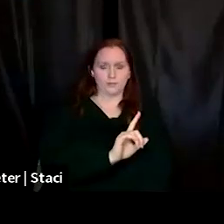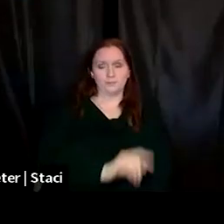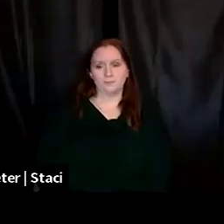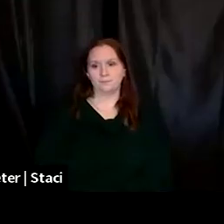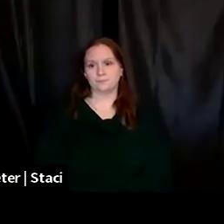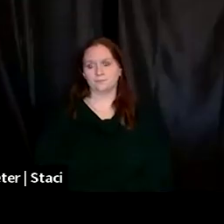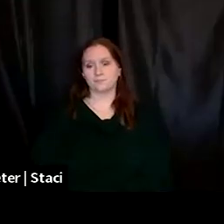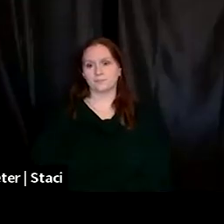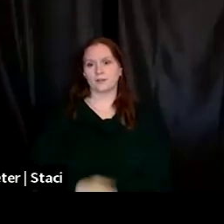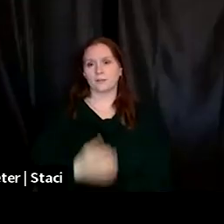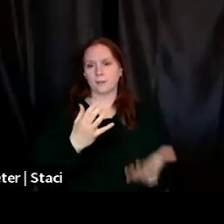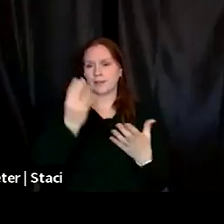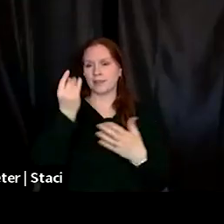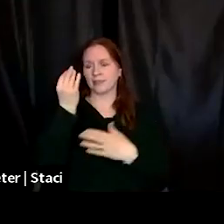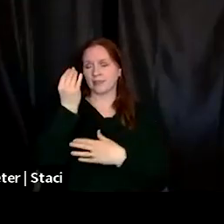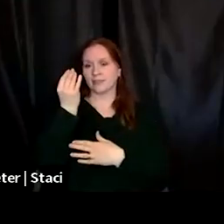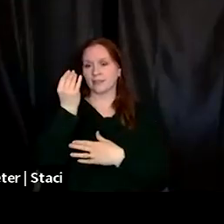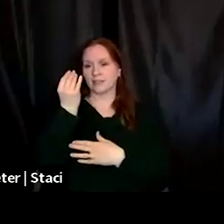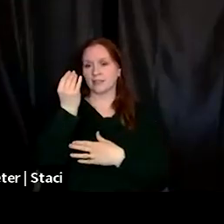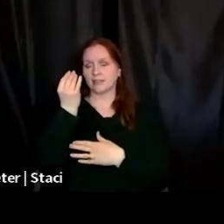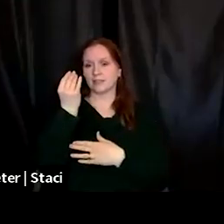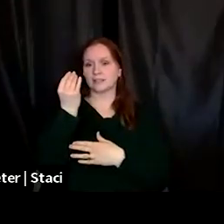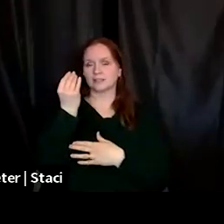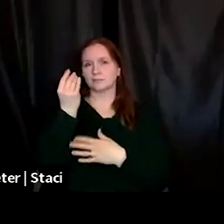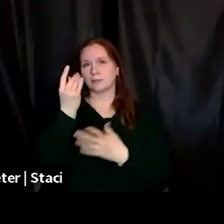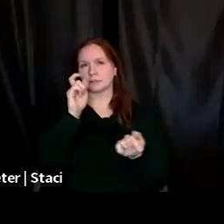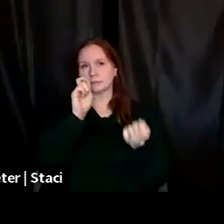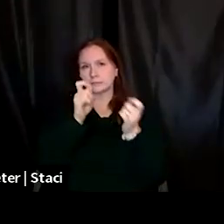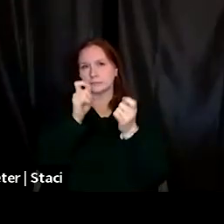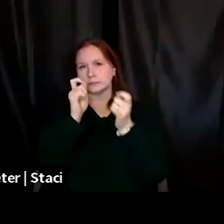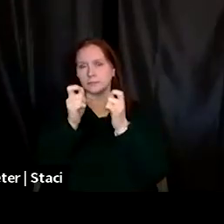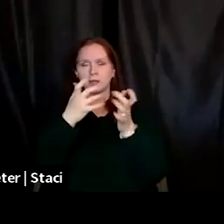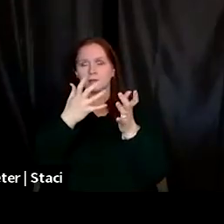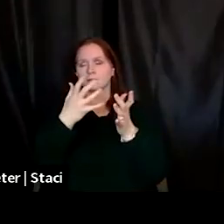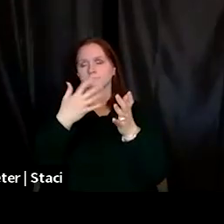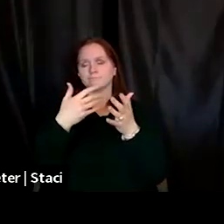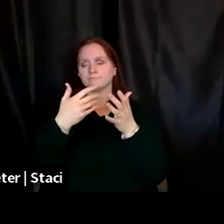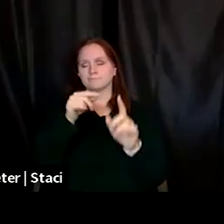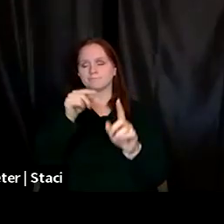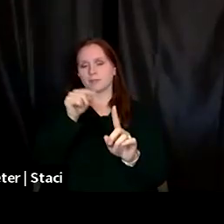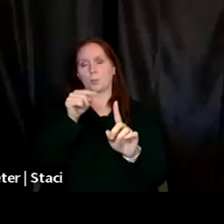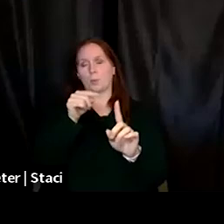Y sabemos que los gerentes de casos SOAR ayudan a realizar algunas